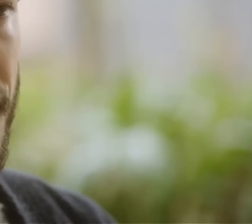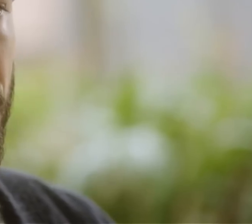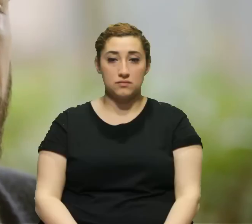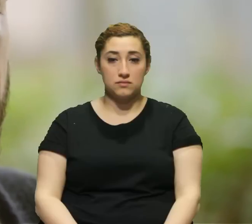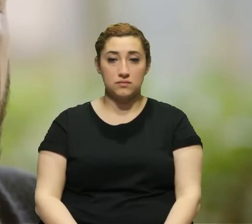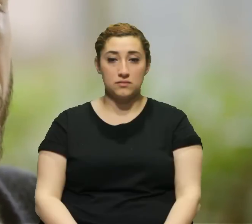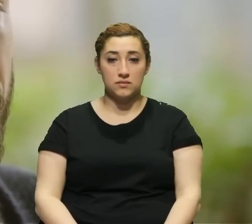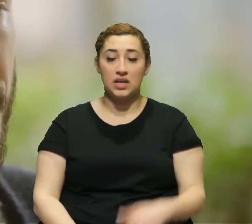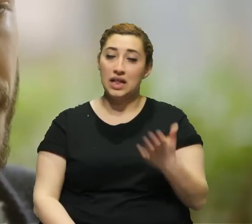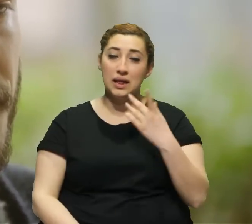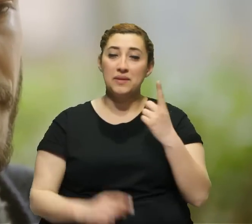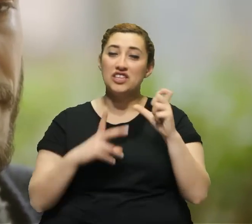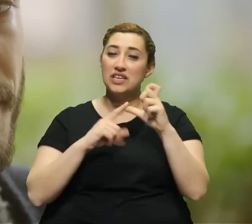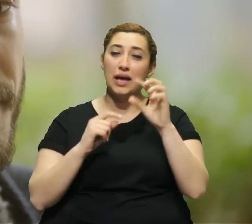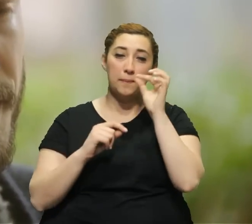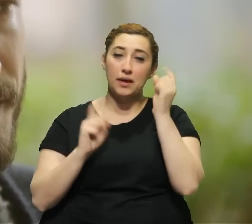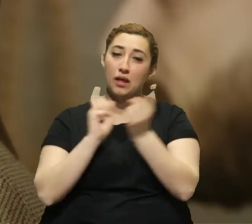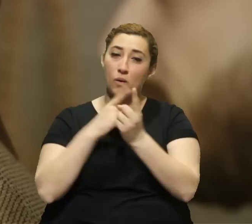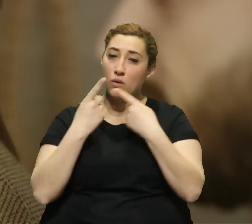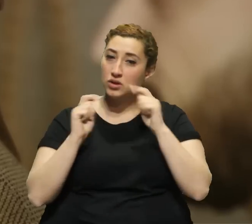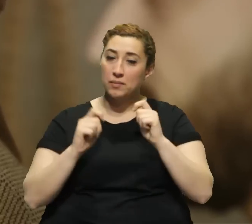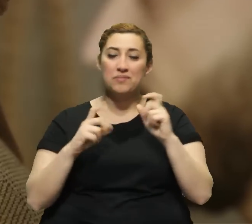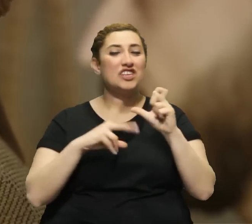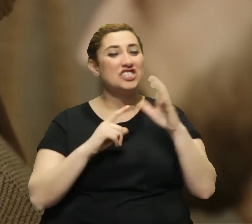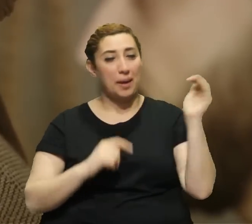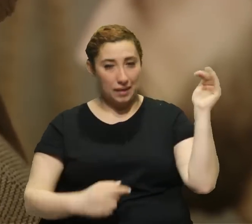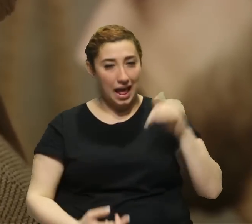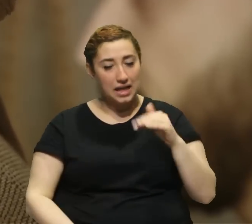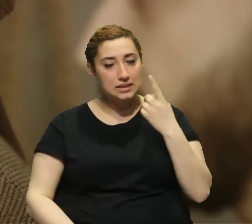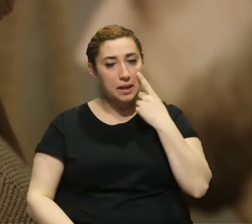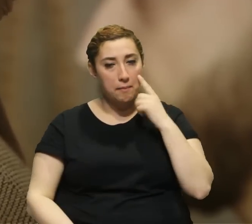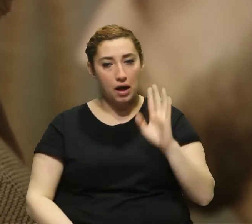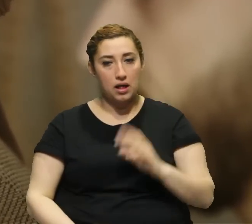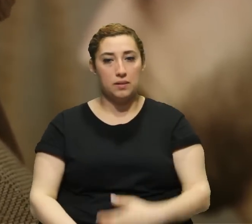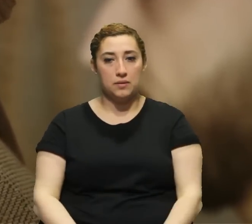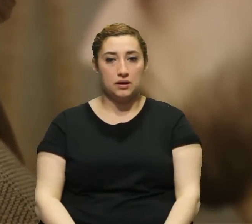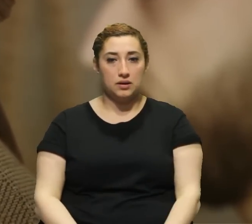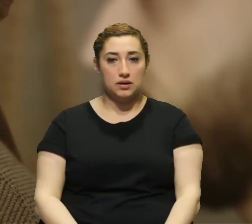Hele konuşuversin mi Şahin'le gerekir ise? Şeyh’imiz bir gelsin hele.